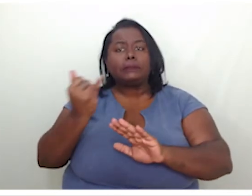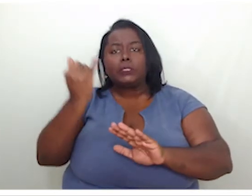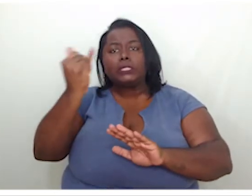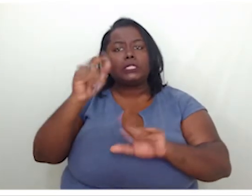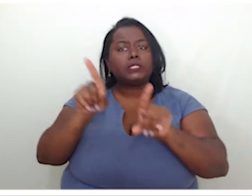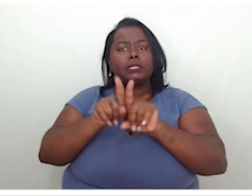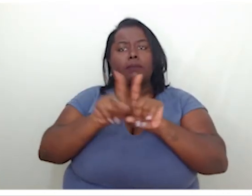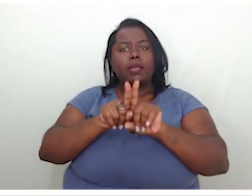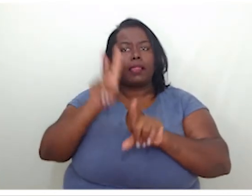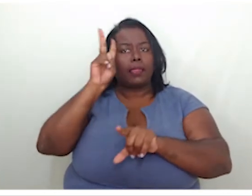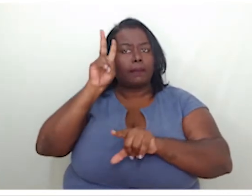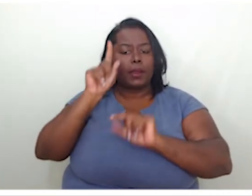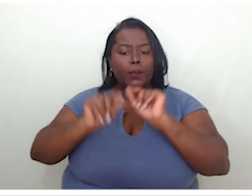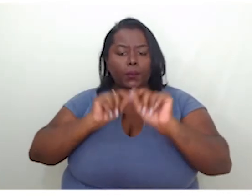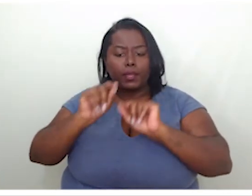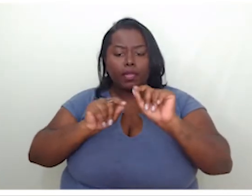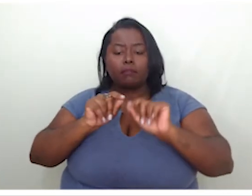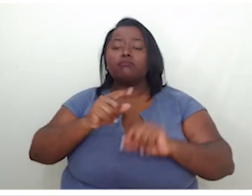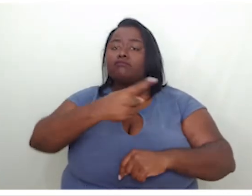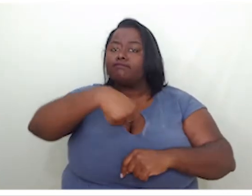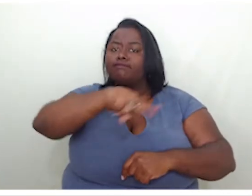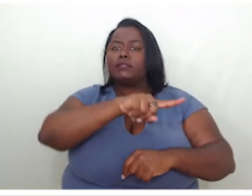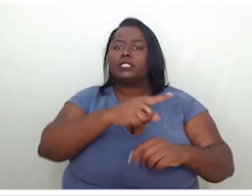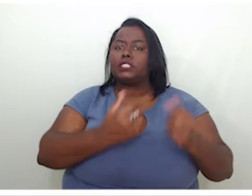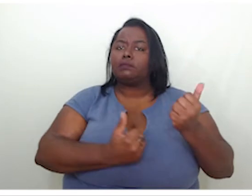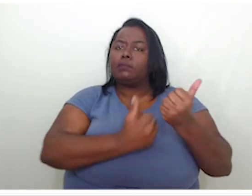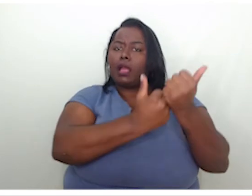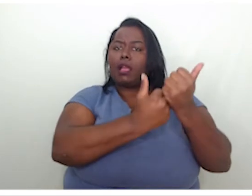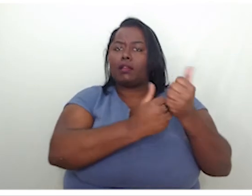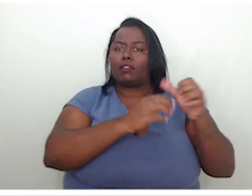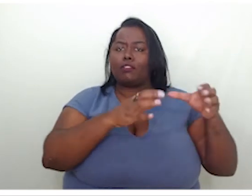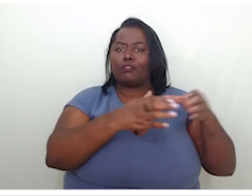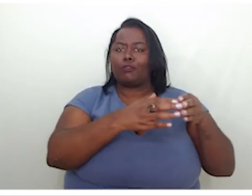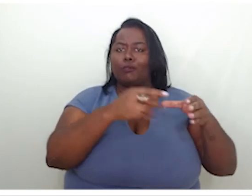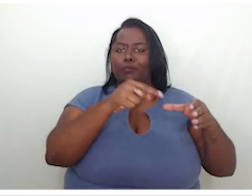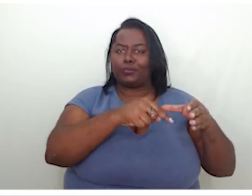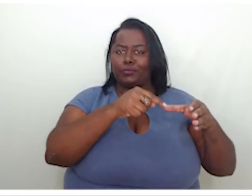Los grupos de pares pueden elegir las herramientas que utilizarán en su ambiente de aprendizaje.